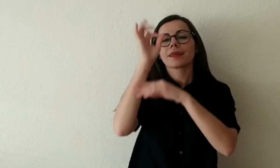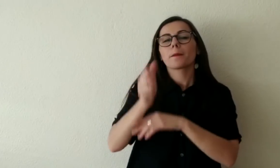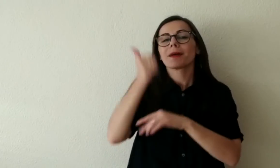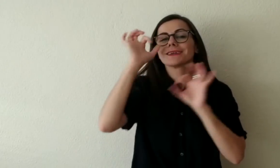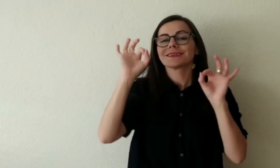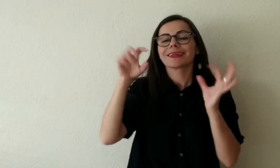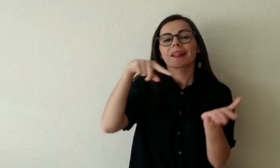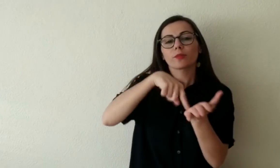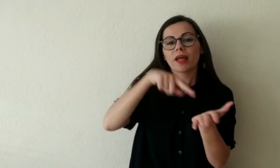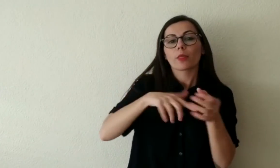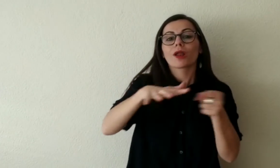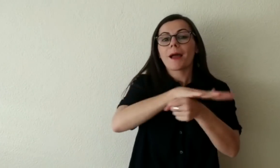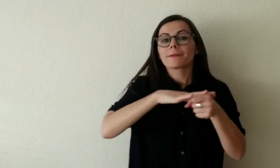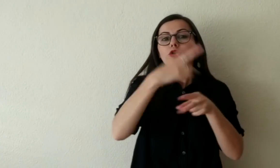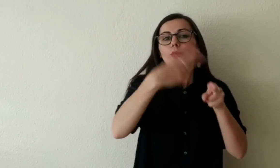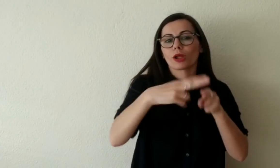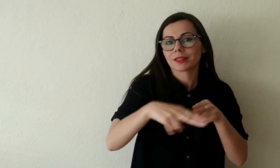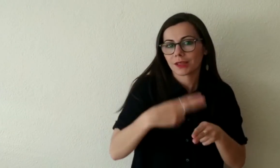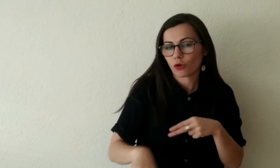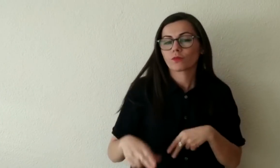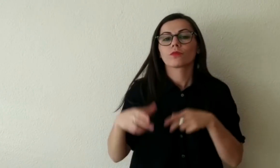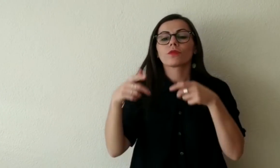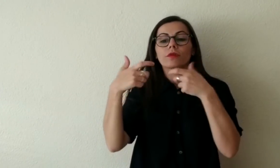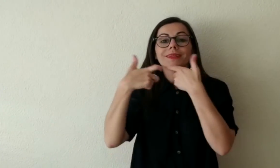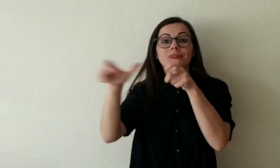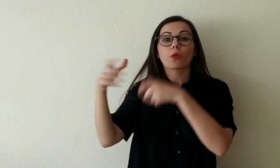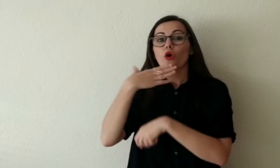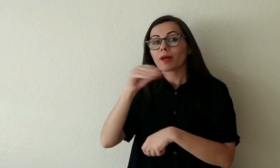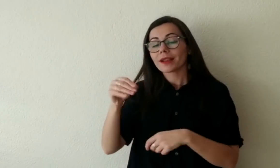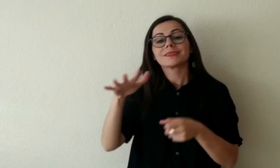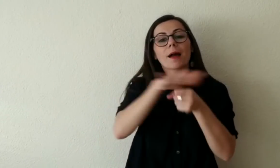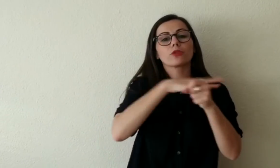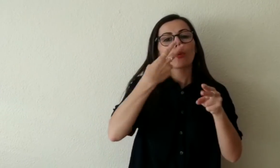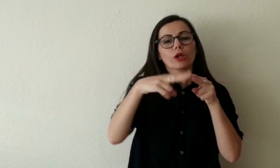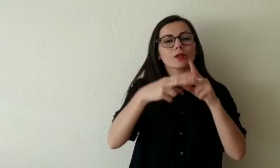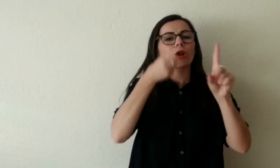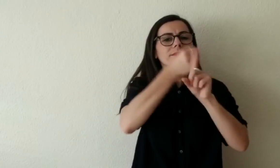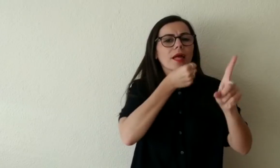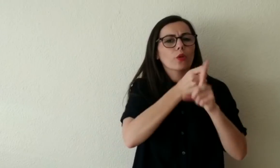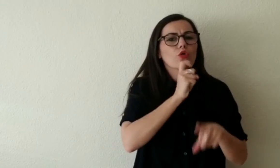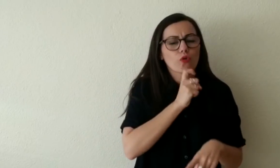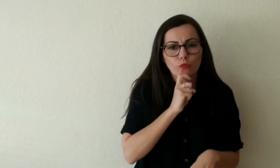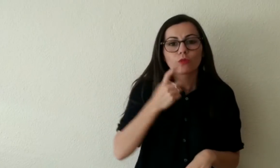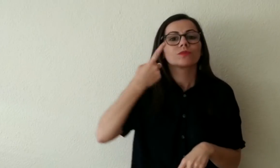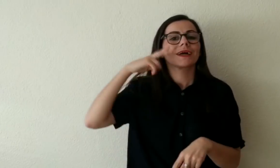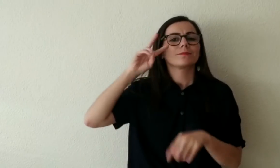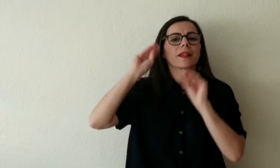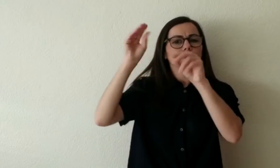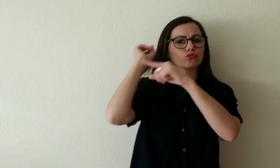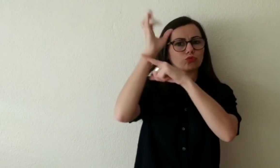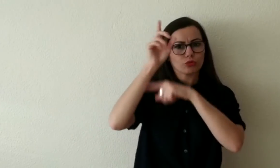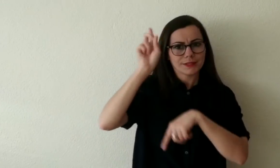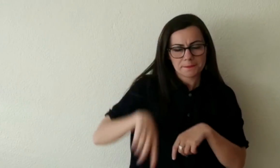fue el de abordar reinvindicaciones en el ámbito político, en cómo se posicionan las secciones juveniles, y en experiencias previas.